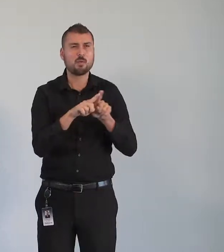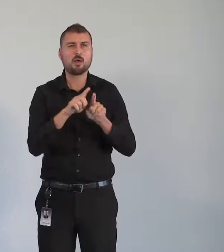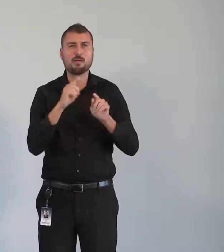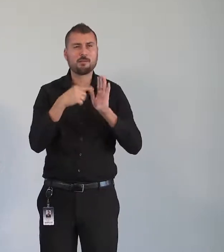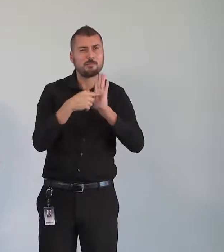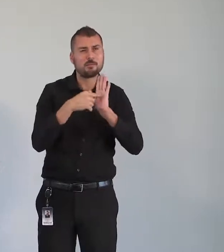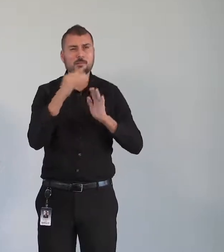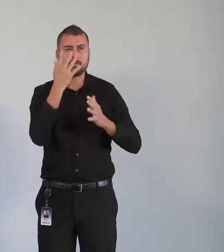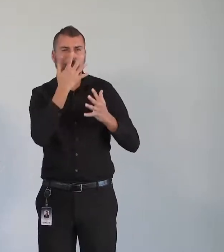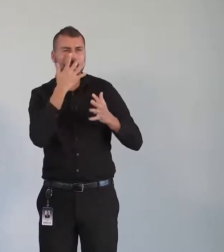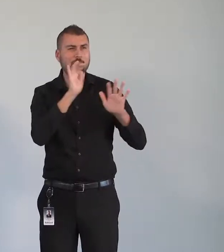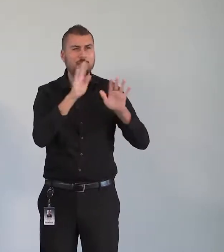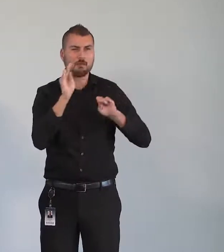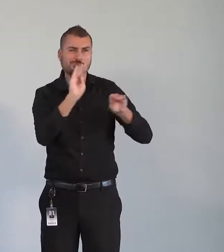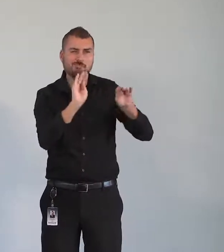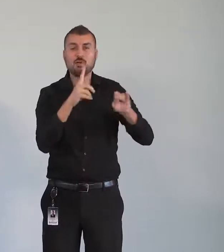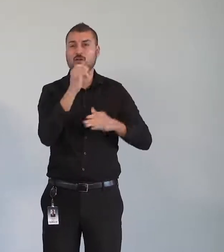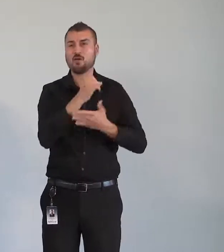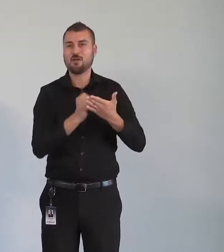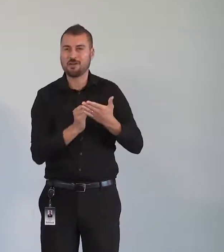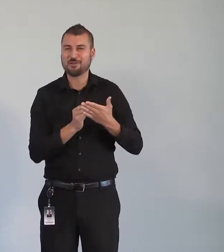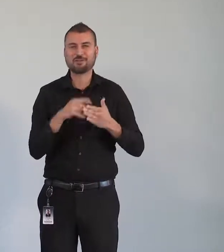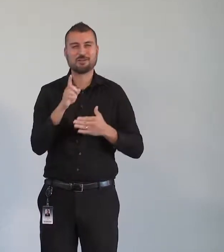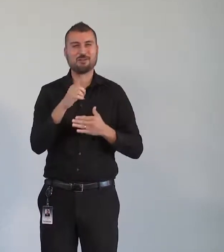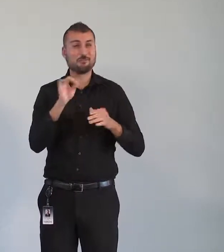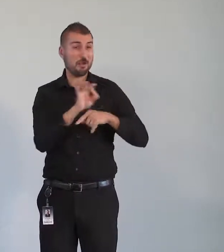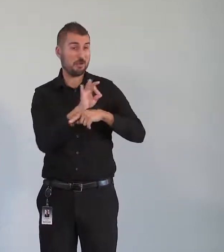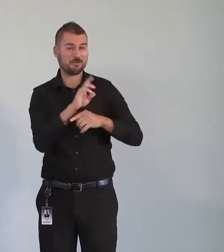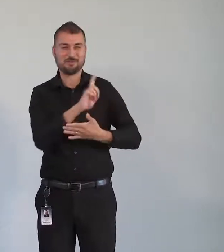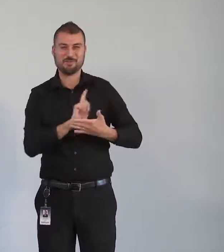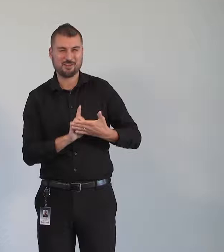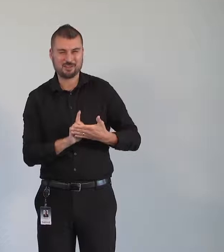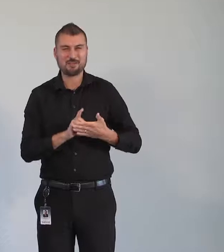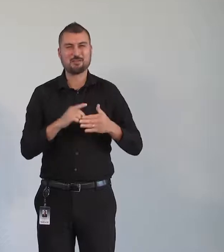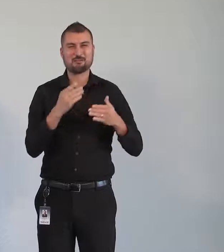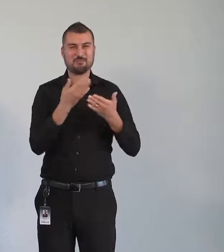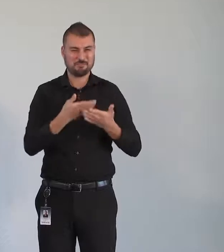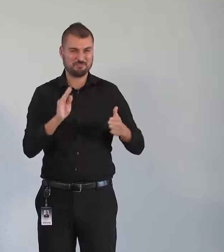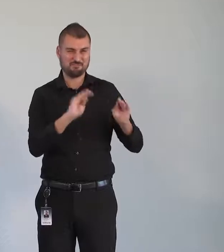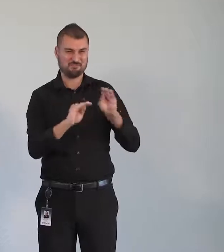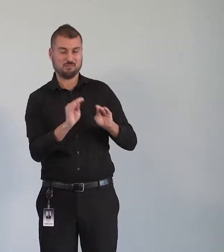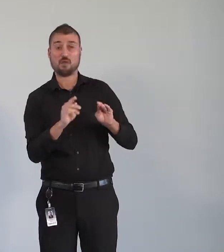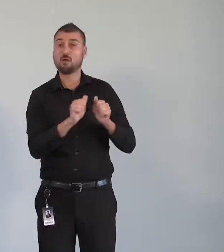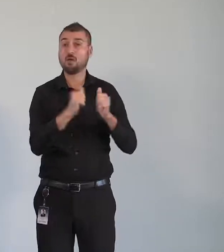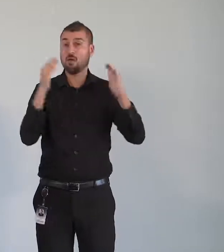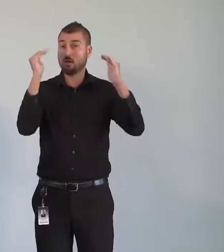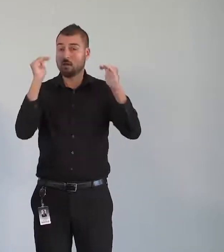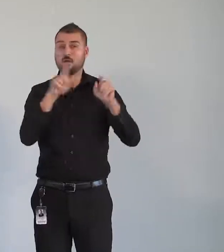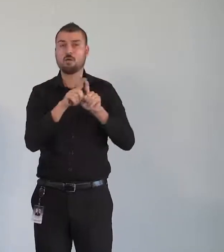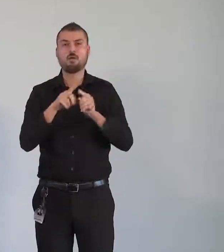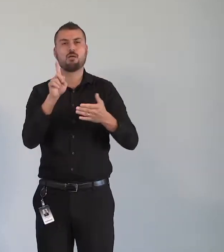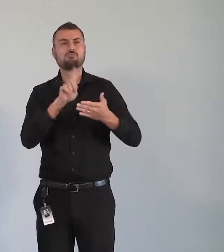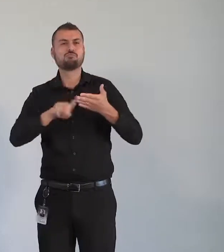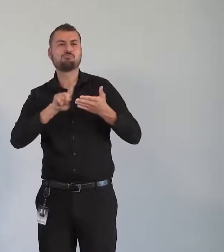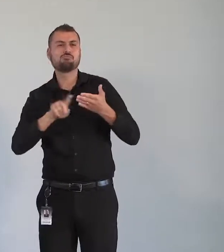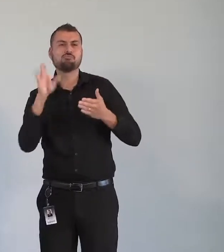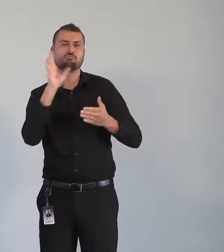arte público y para componentes funcionales diseñados por artistas con la expectativa de explorar